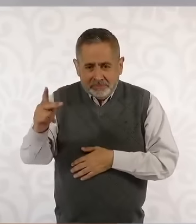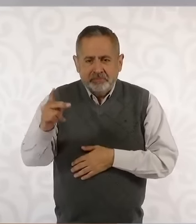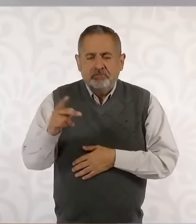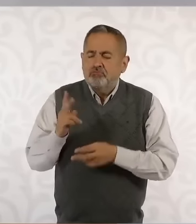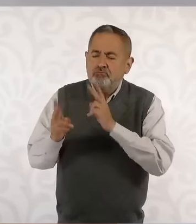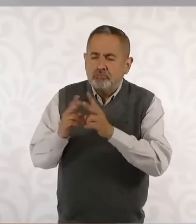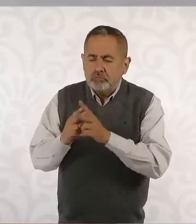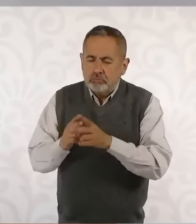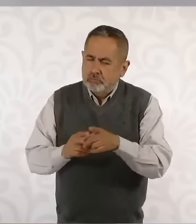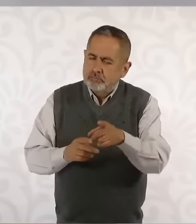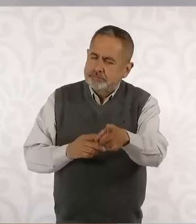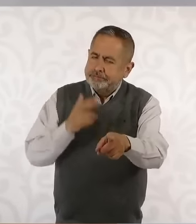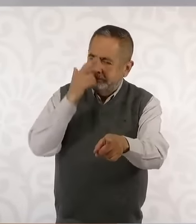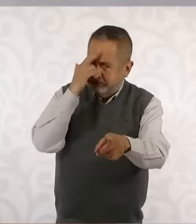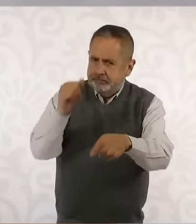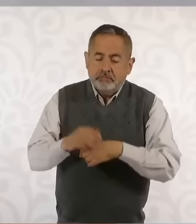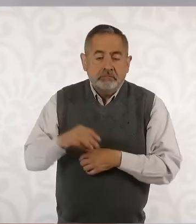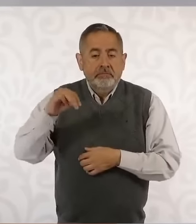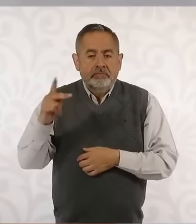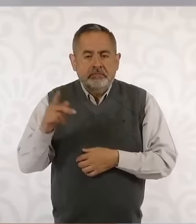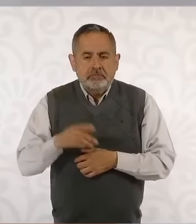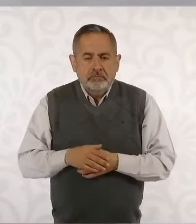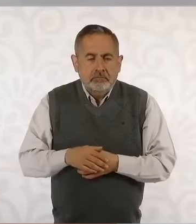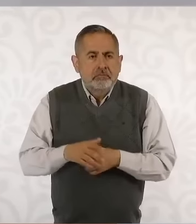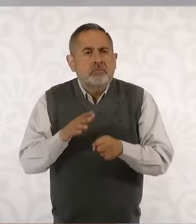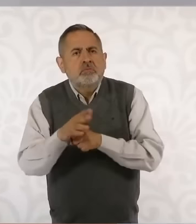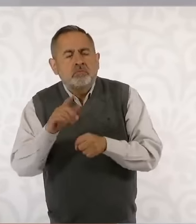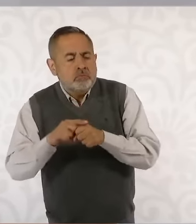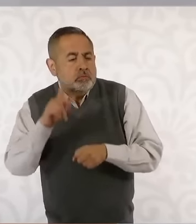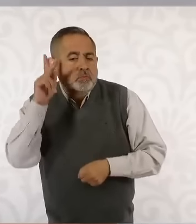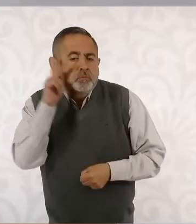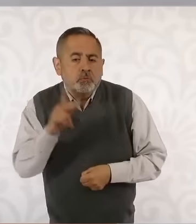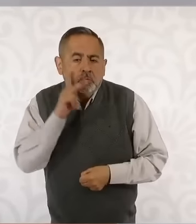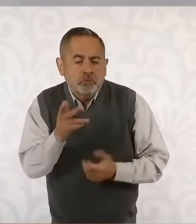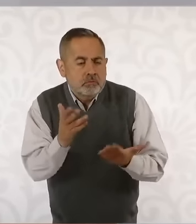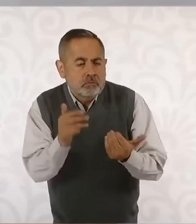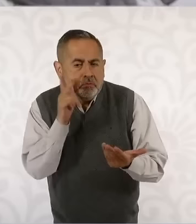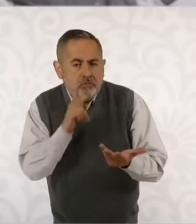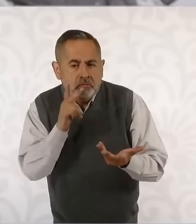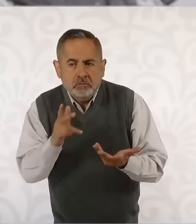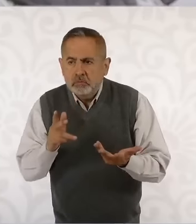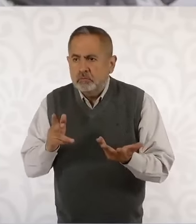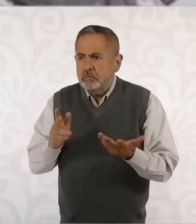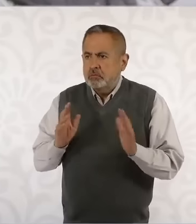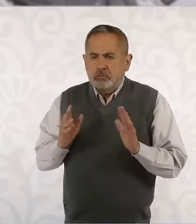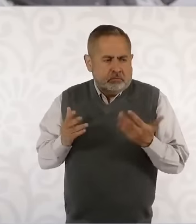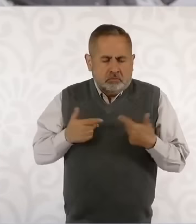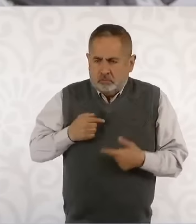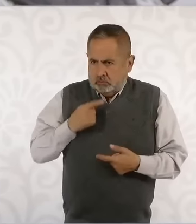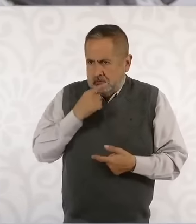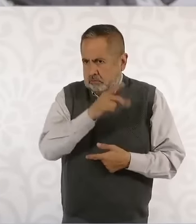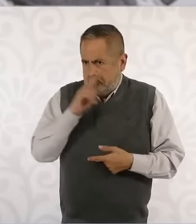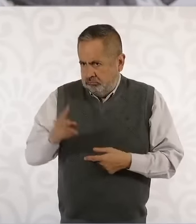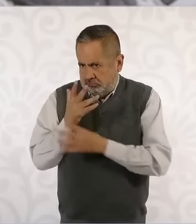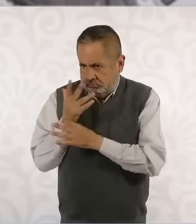ocurre que los ministerios públicos dicen, "¿Cuál es tu prueba? Es tu o incluso revictimizan. ¿Y por